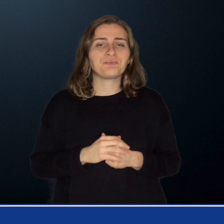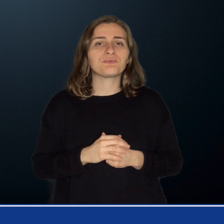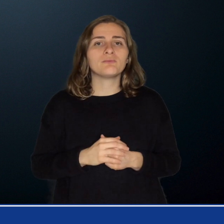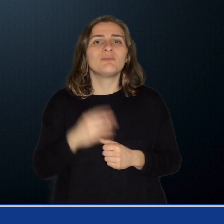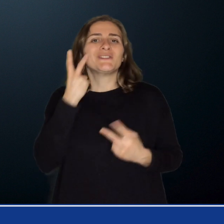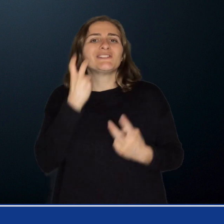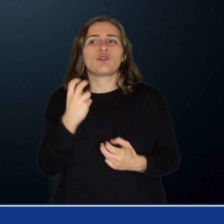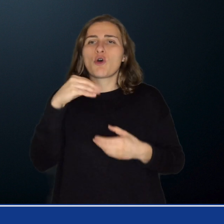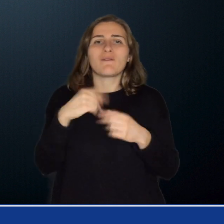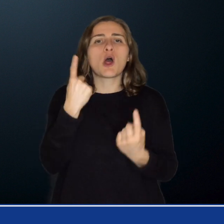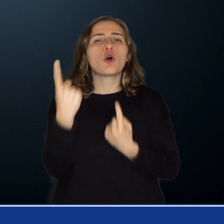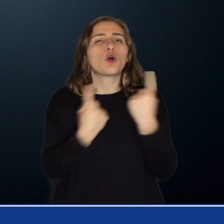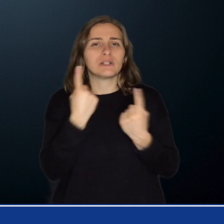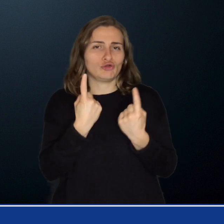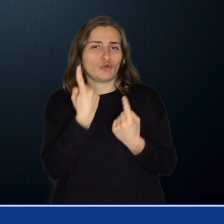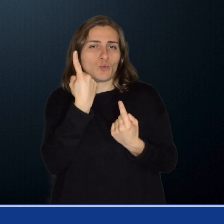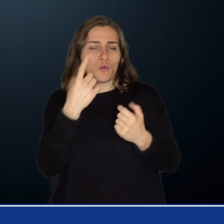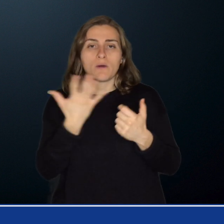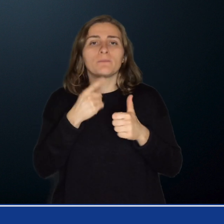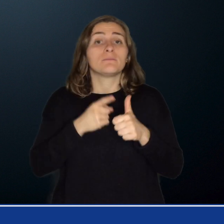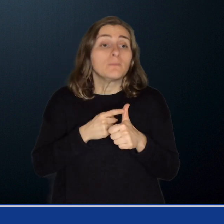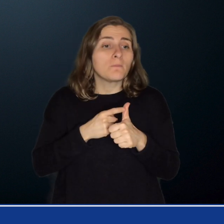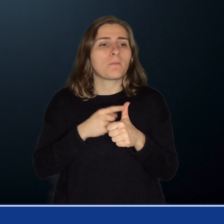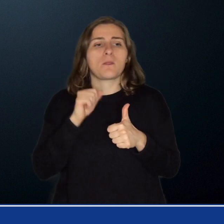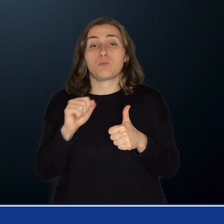e si trovino in una delle seguenti condizioni: